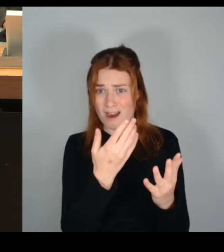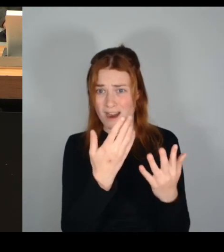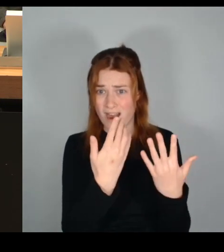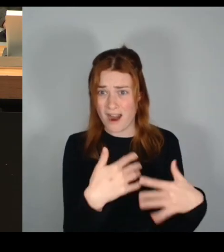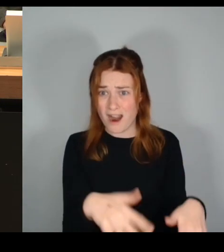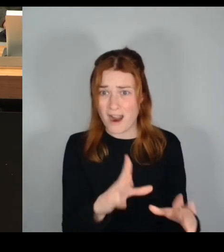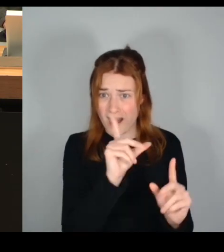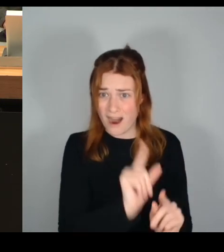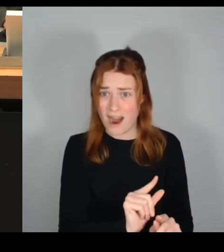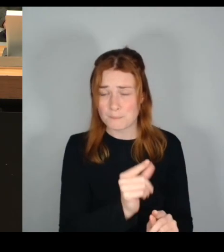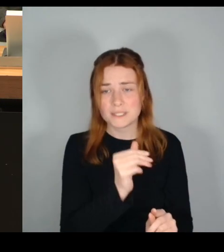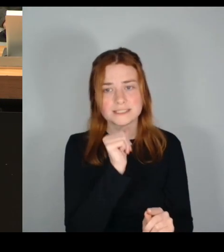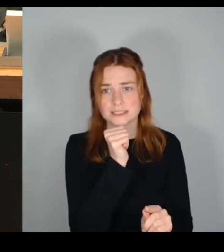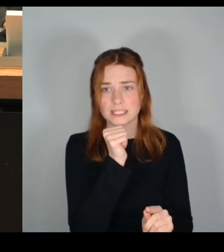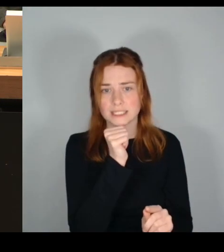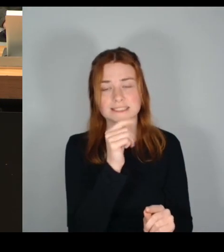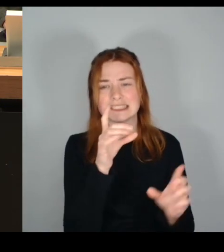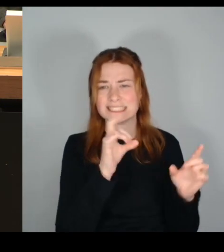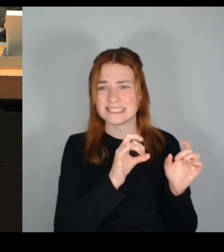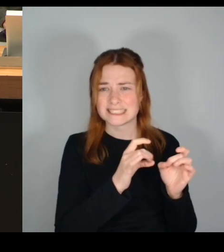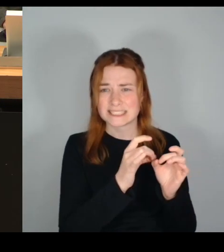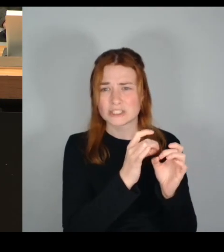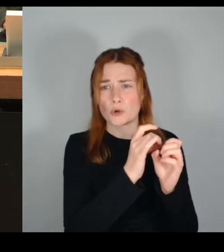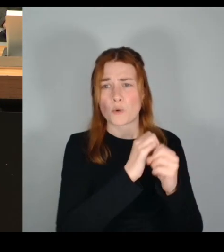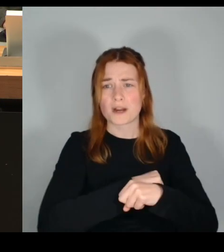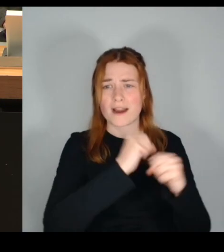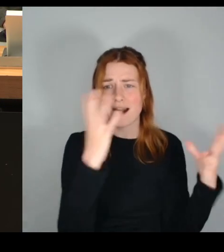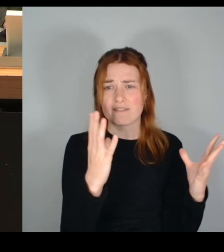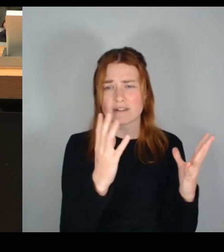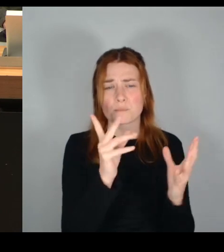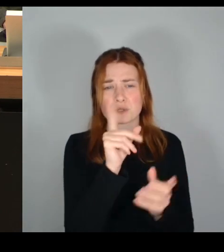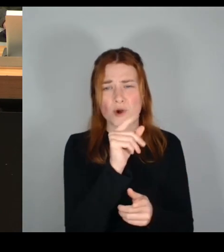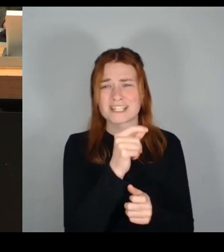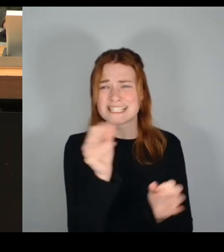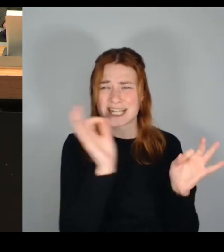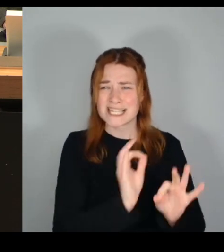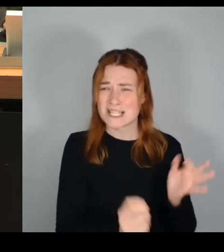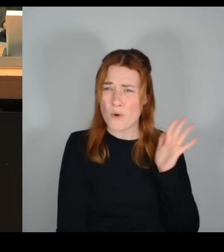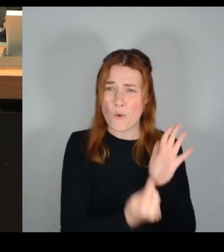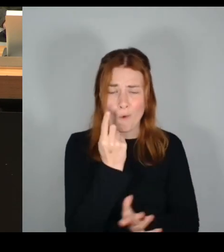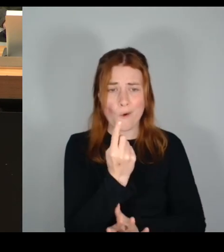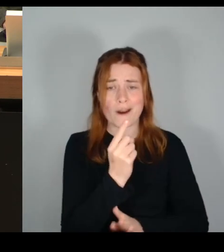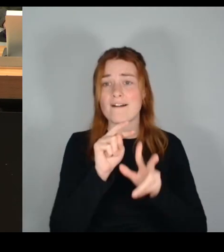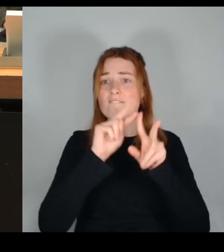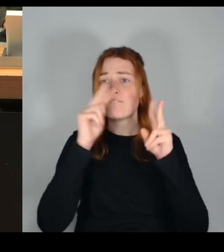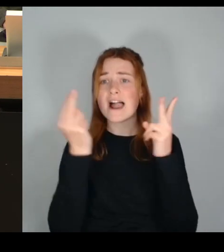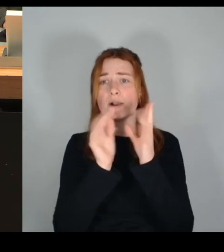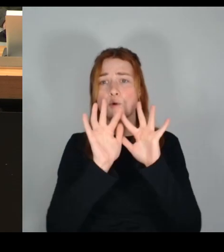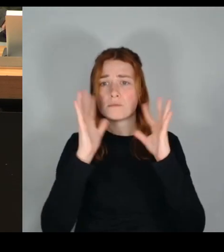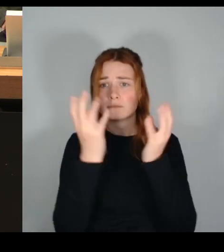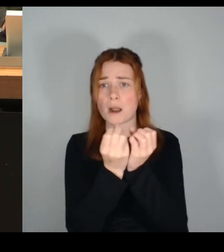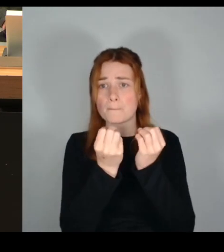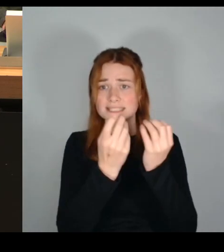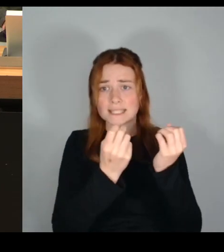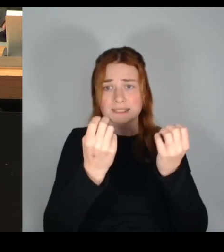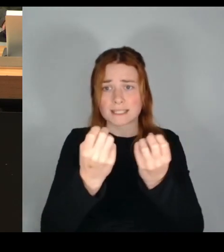Die vielen Zwischenfälle weltweit, aber insbesondere die schrecklichen Katastrophen von Tschernobyl und Fukushima und deren furchtbaren